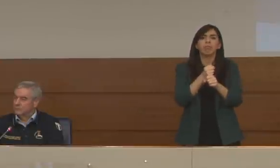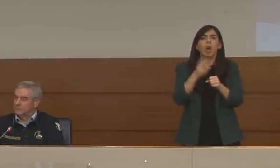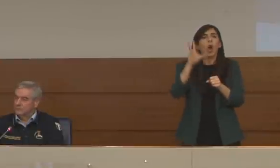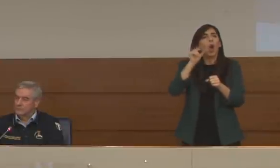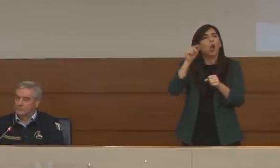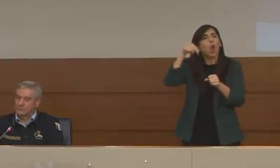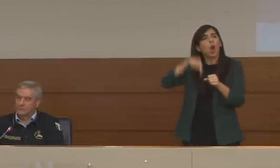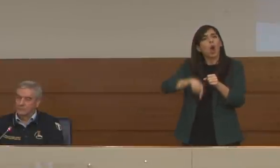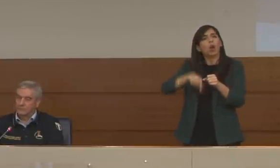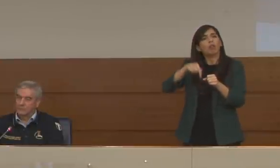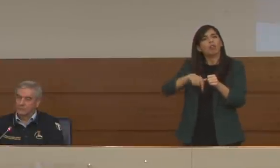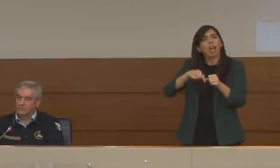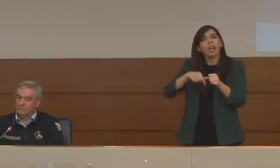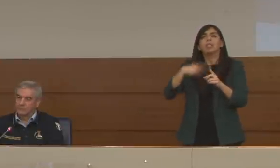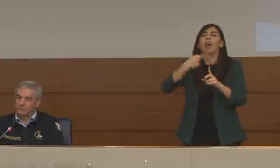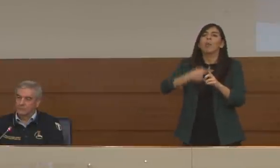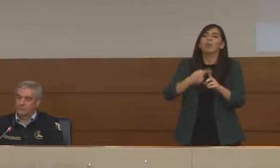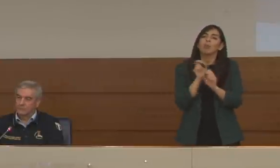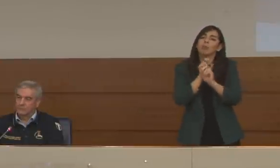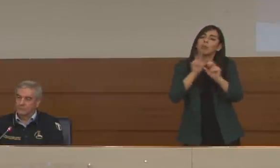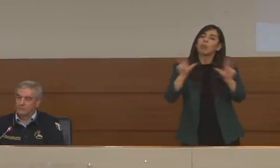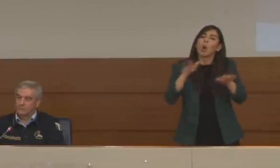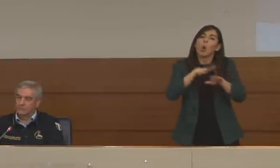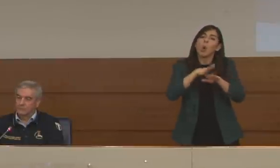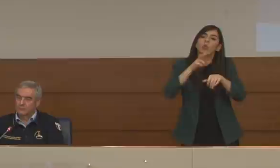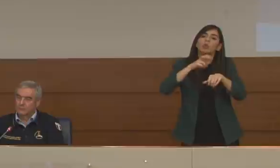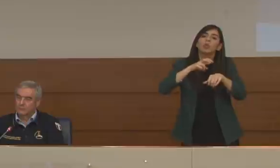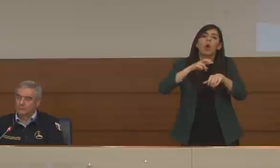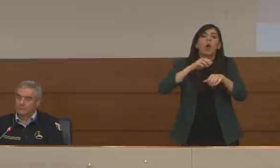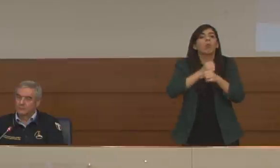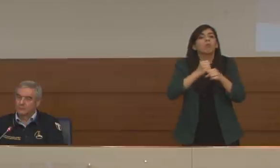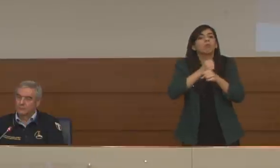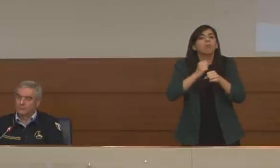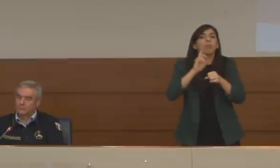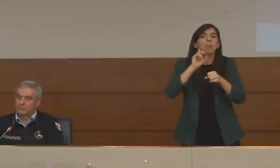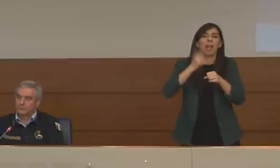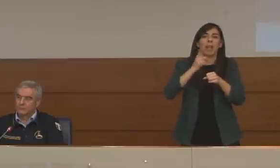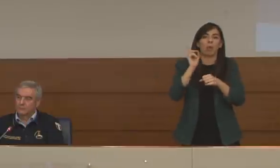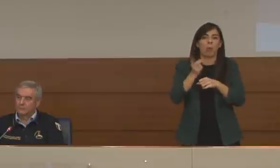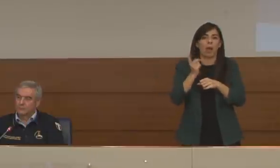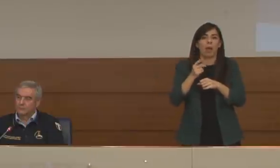le indicazioni all'uso migliore, rivolte principalmente ai medici, ma consultabili